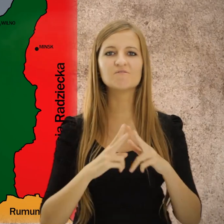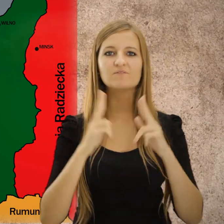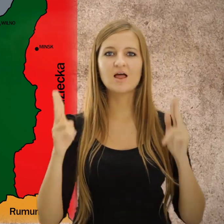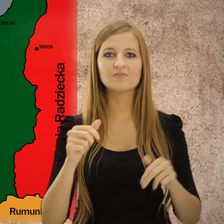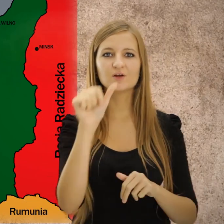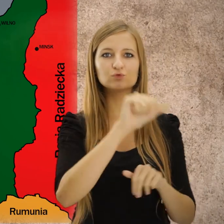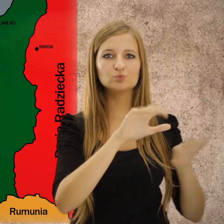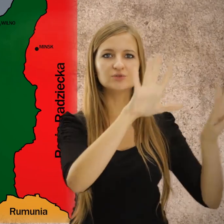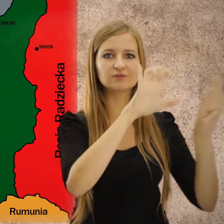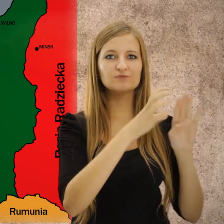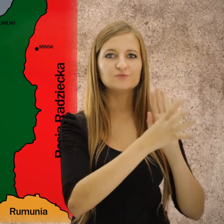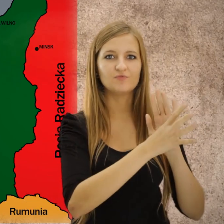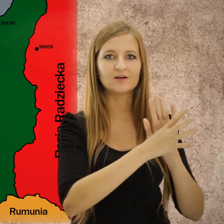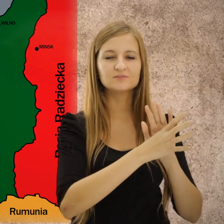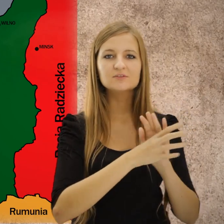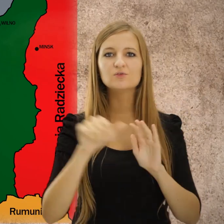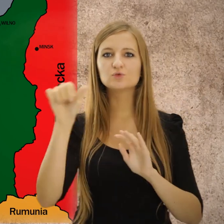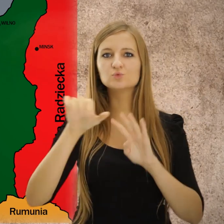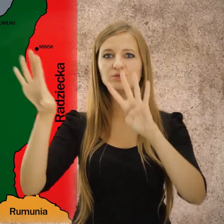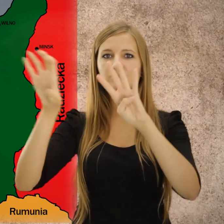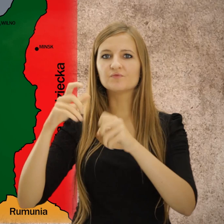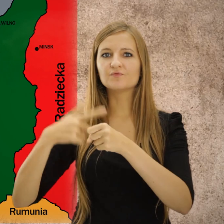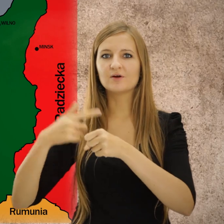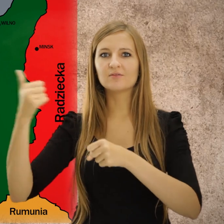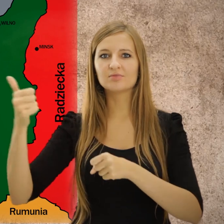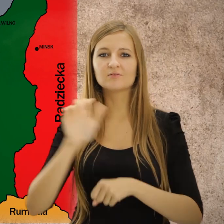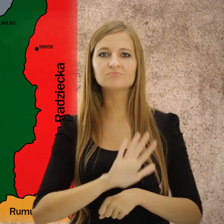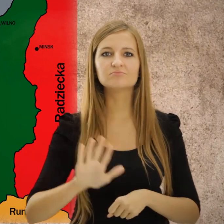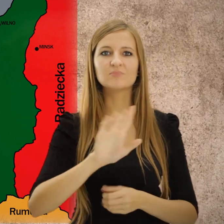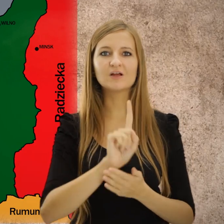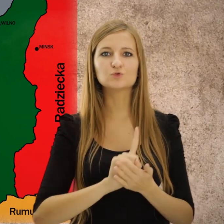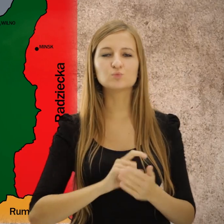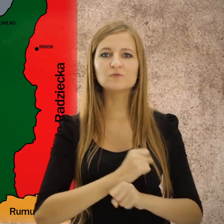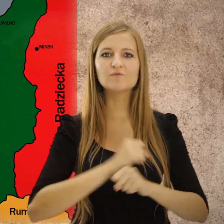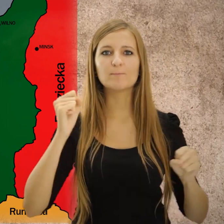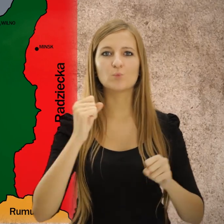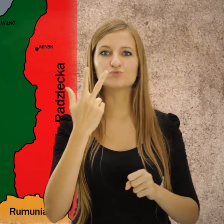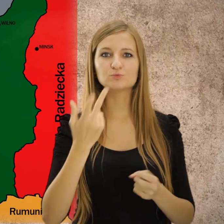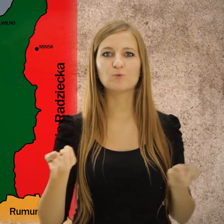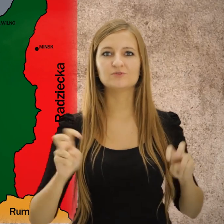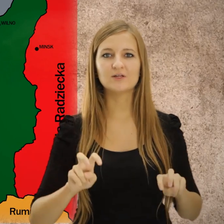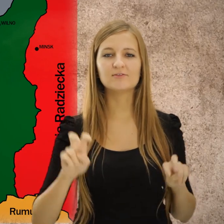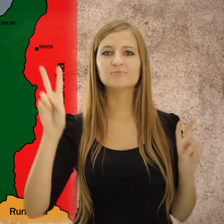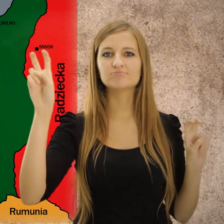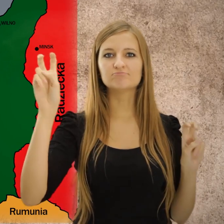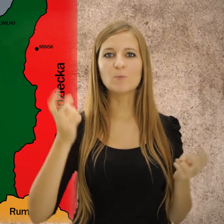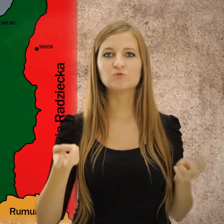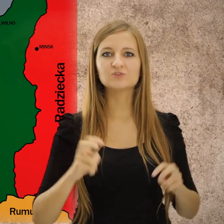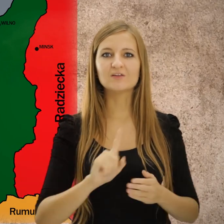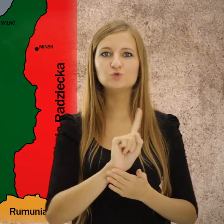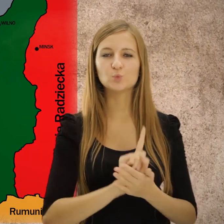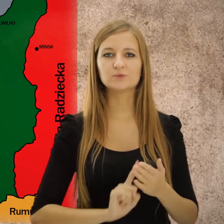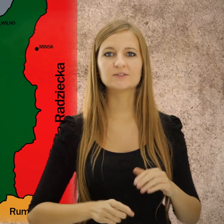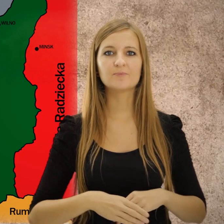W latach 1919 – 1921 wybuchły na Górnym Śląsku trzy powstania – tak zwane Powstania Śląskie.